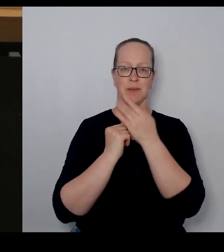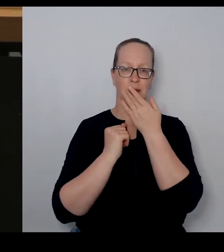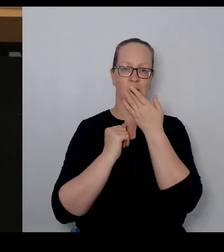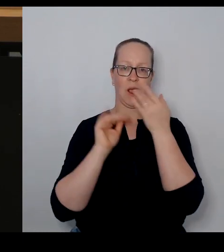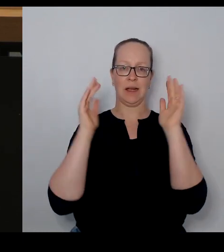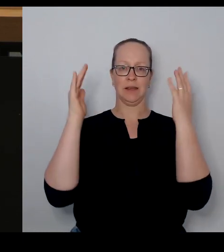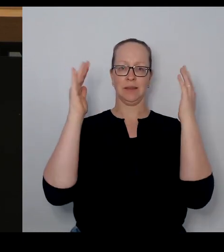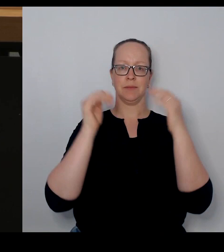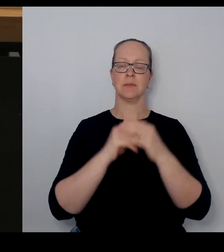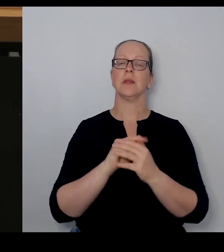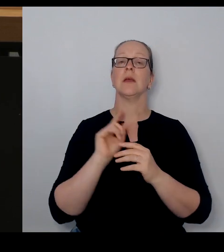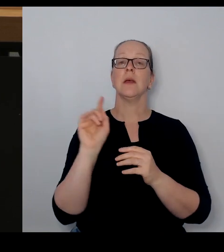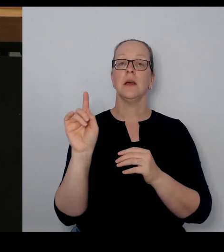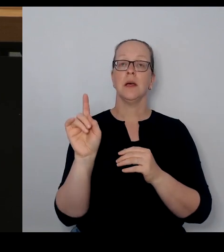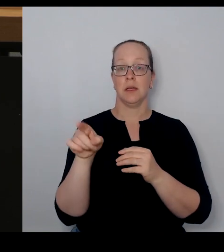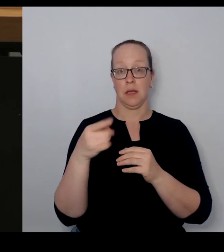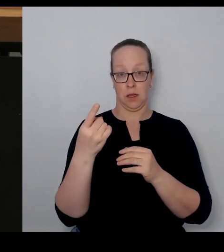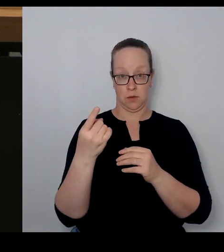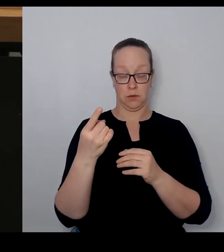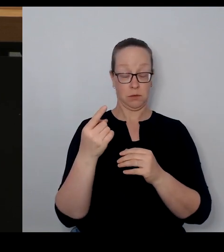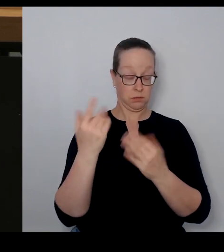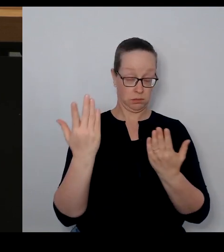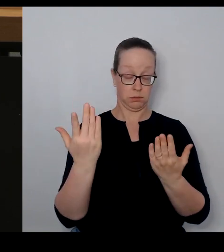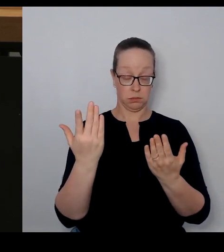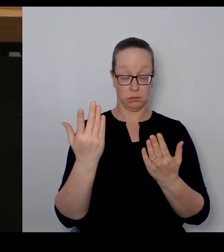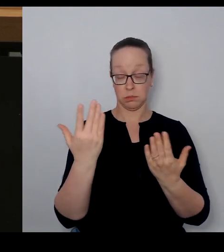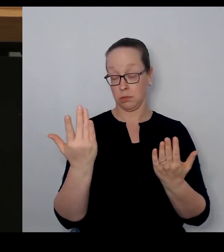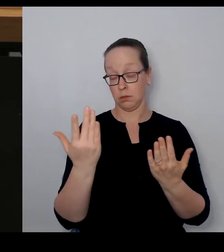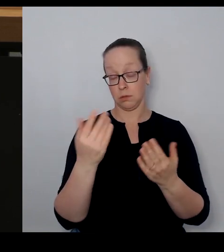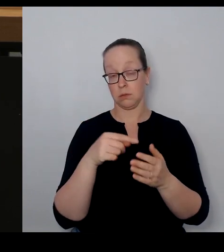Empfehlungen des Rechnungshofes werden wir uns im Unterausschuss